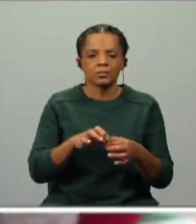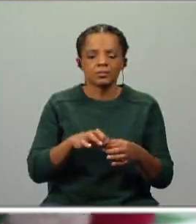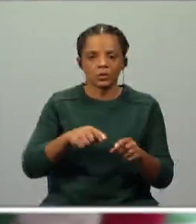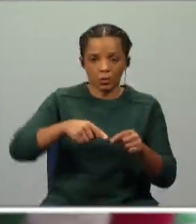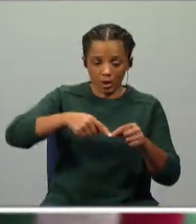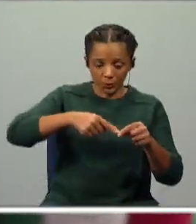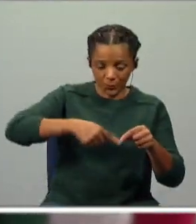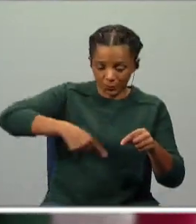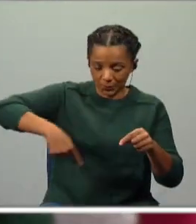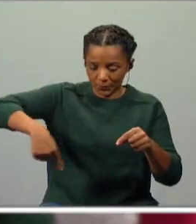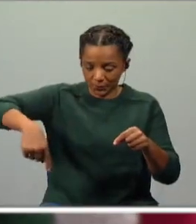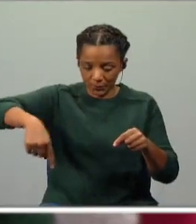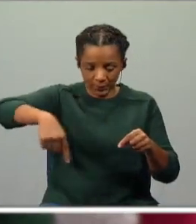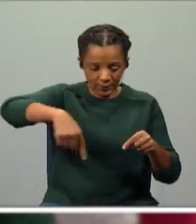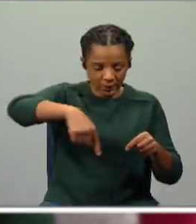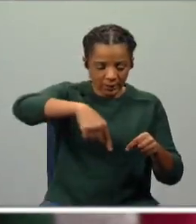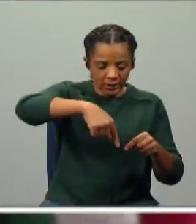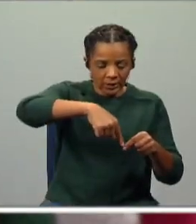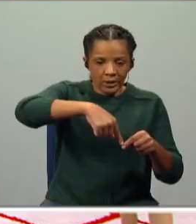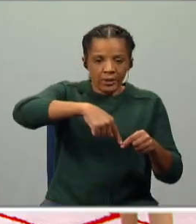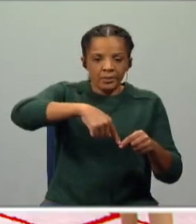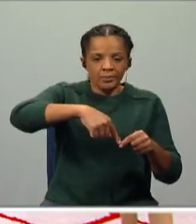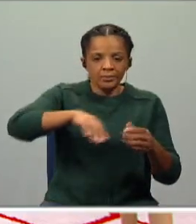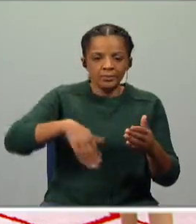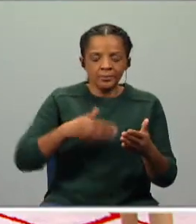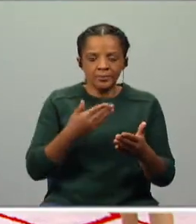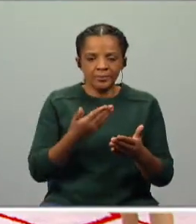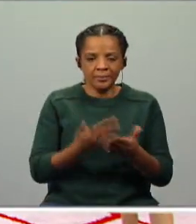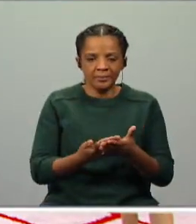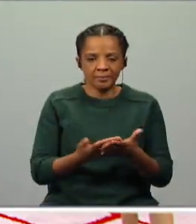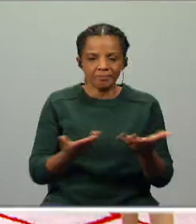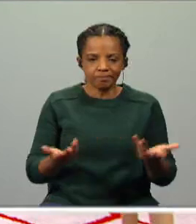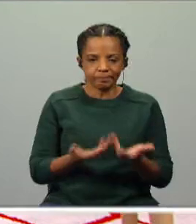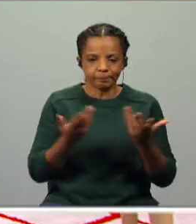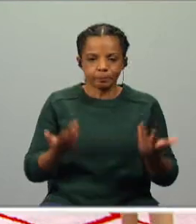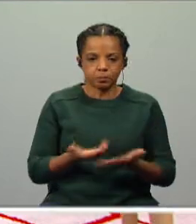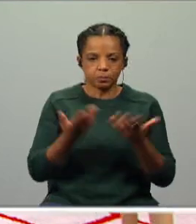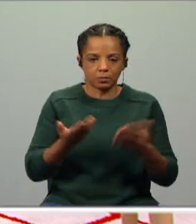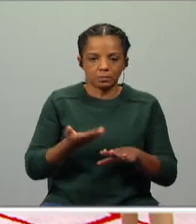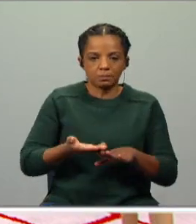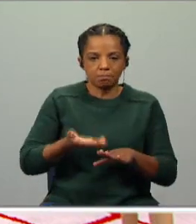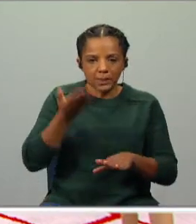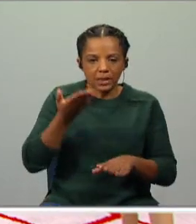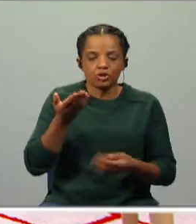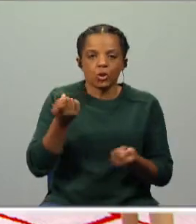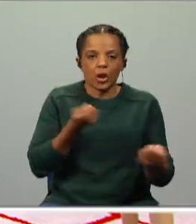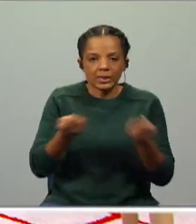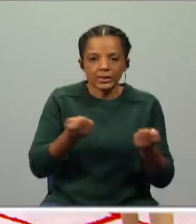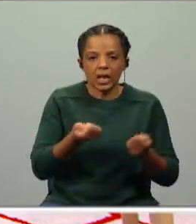volta e para ficar tudo mais mais organizadinho, mais bonito.